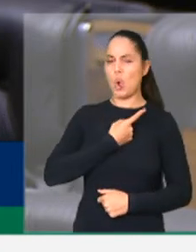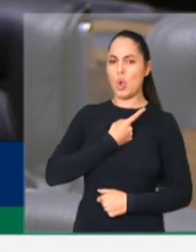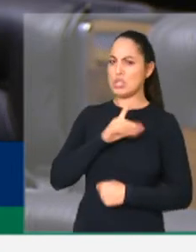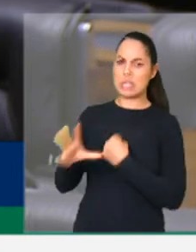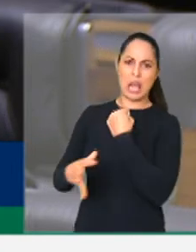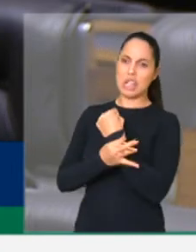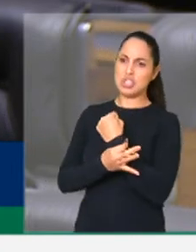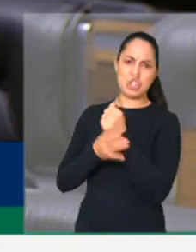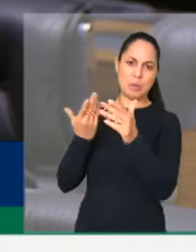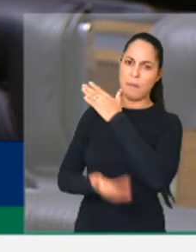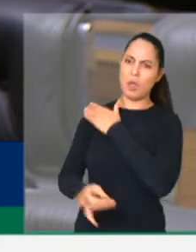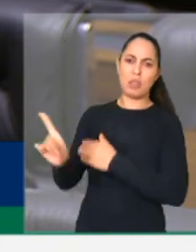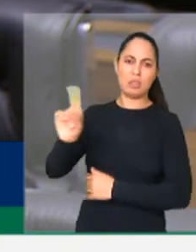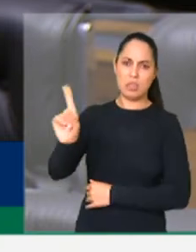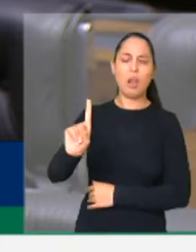DÍ VIDA. INCLUSIVE ABRIR UM ESPAÇO PARA QUE TERCEIROS